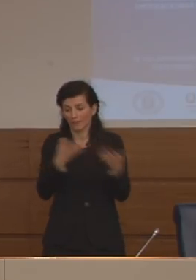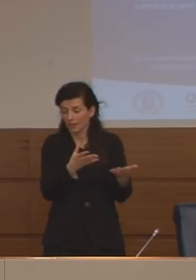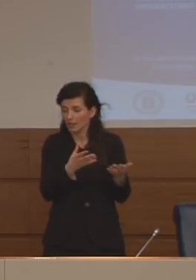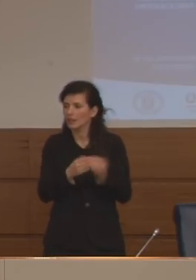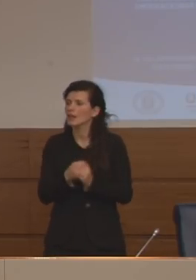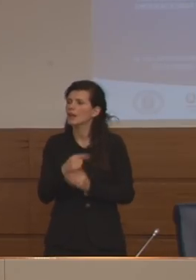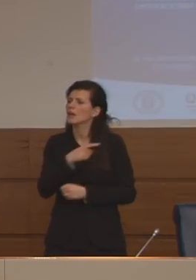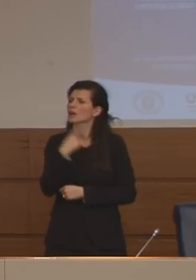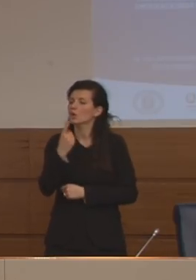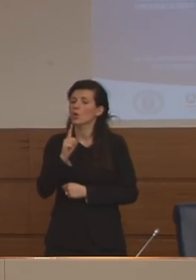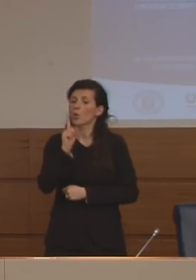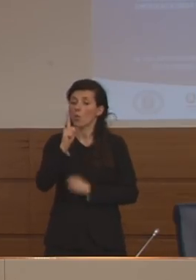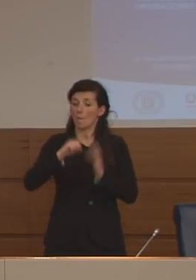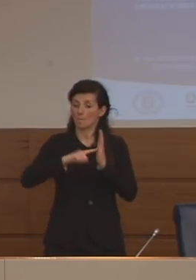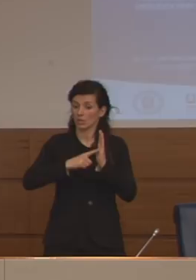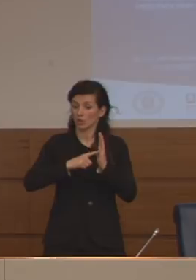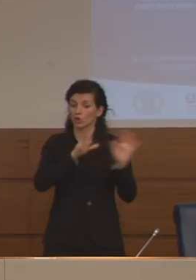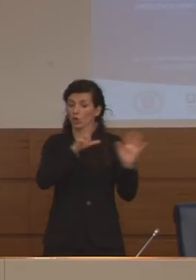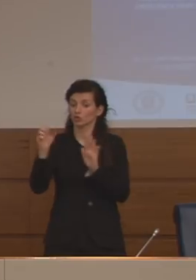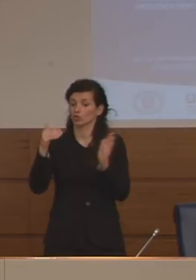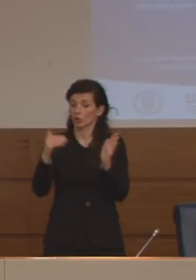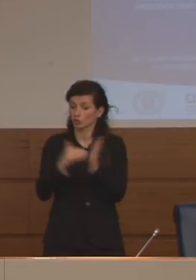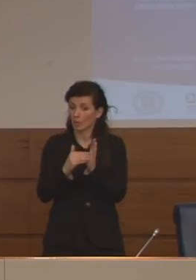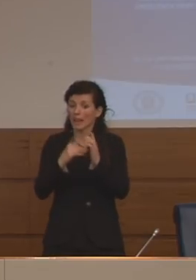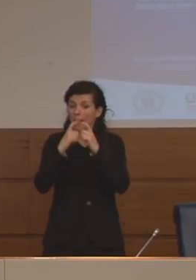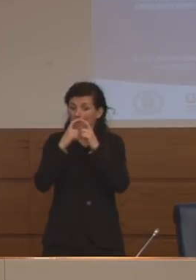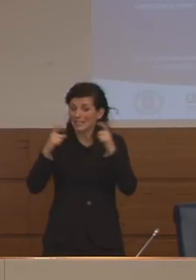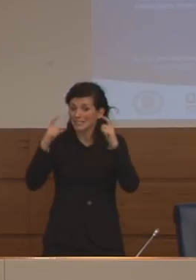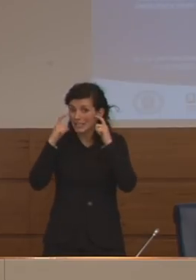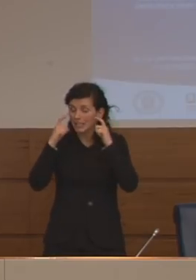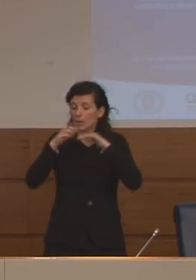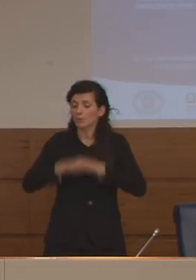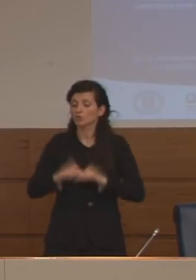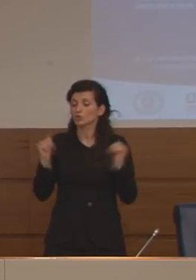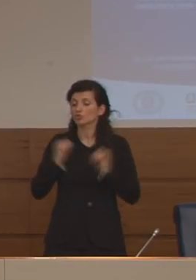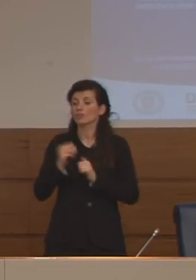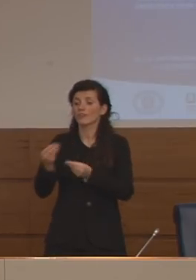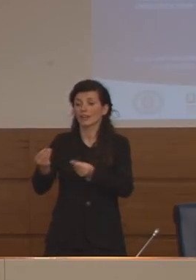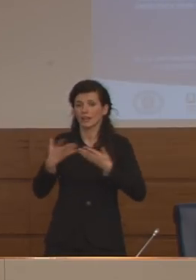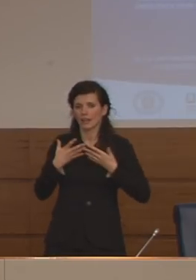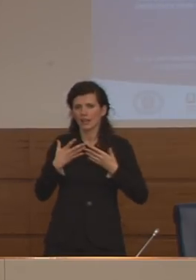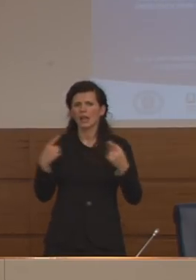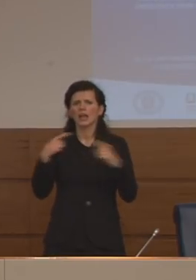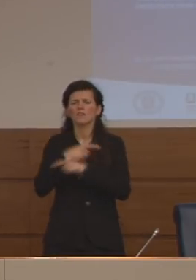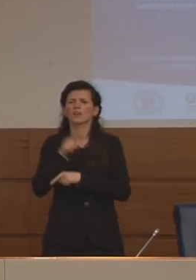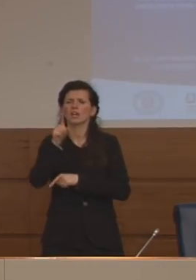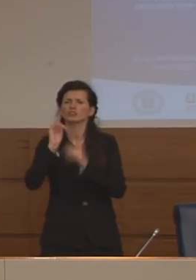1.800.000 mascherine, sul sito della Protezione Civile trovo 8.800.000.